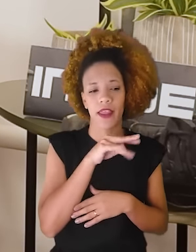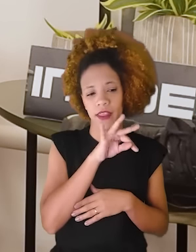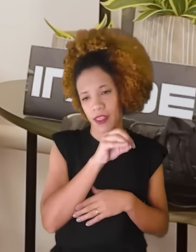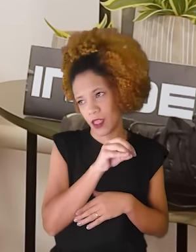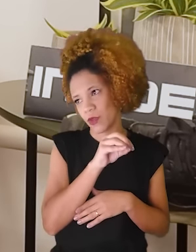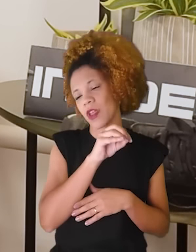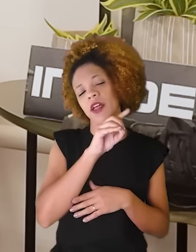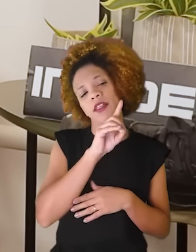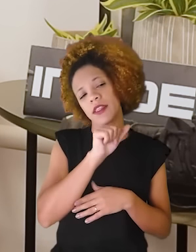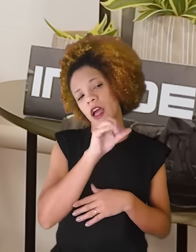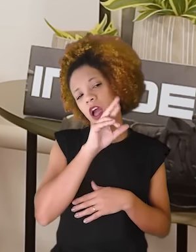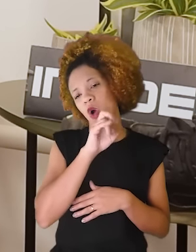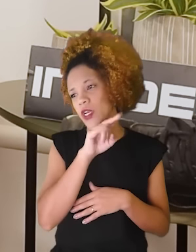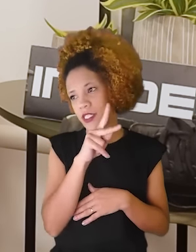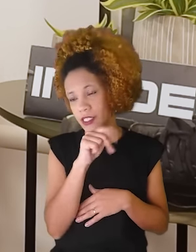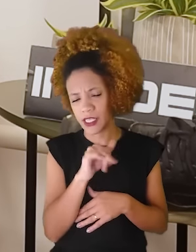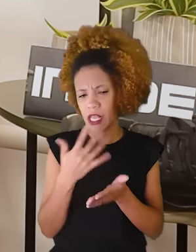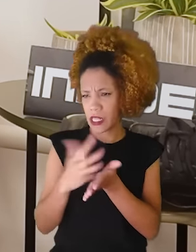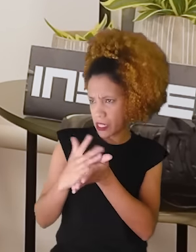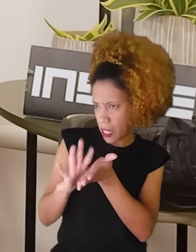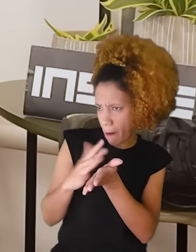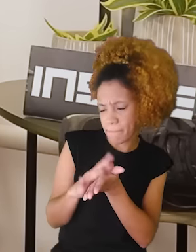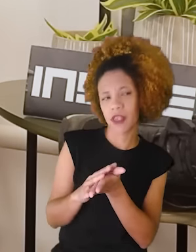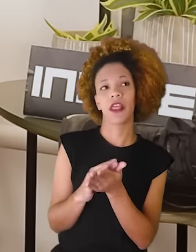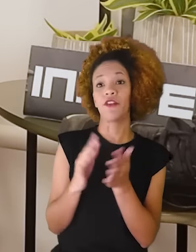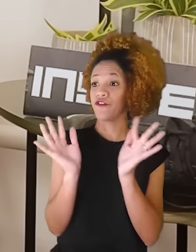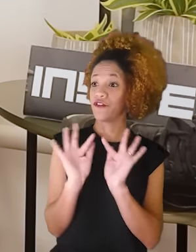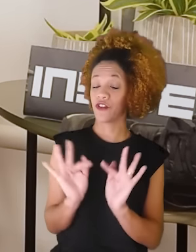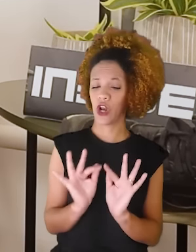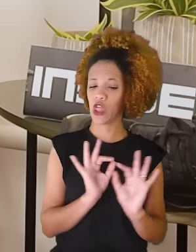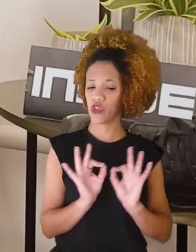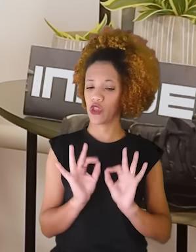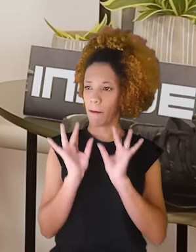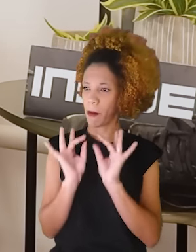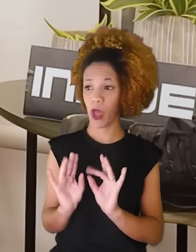que é um um sambista E aí ficou super feliz então essas coisas de mega produç de mega produção nunca